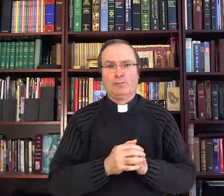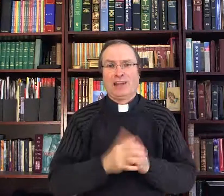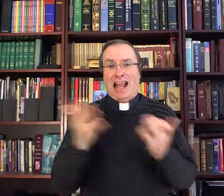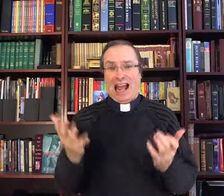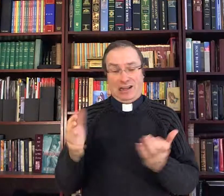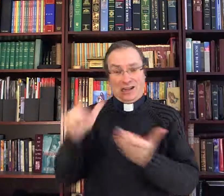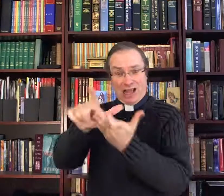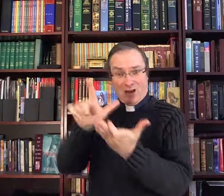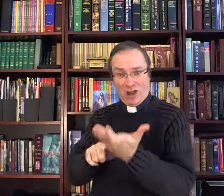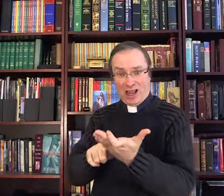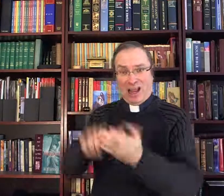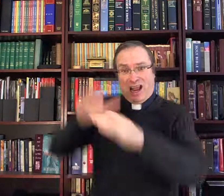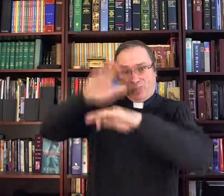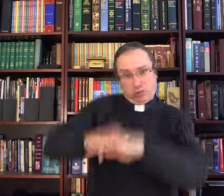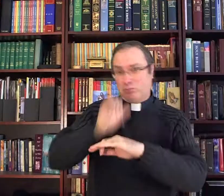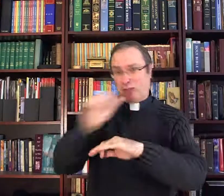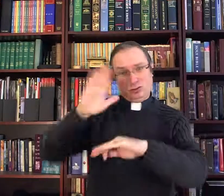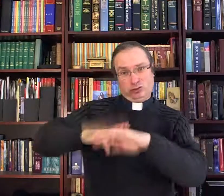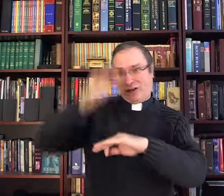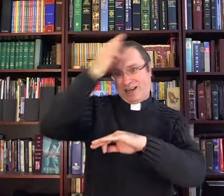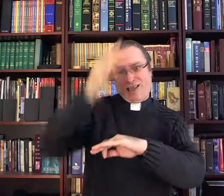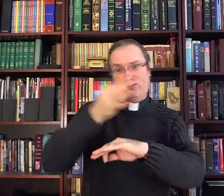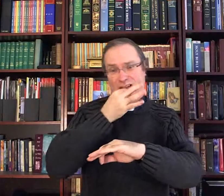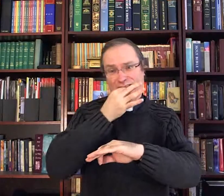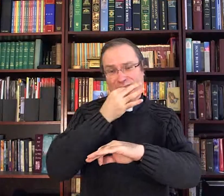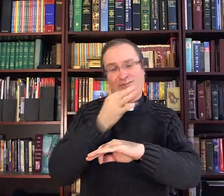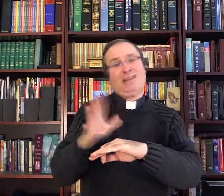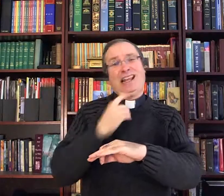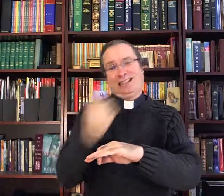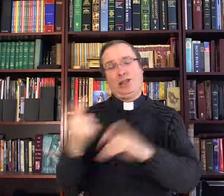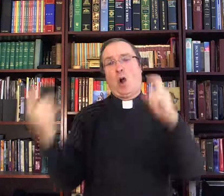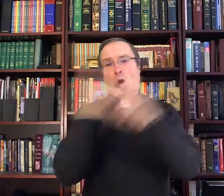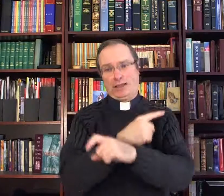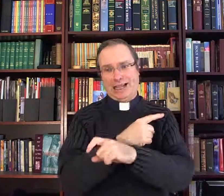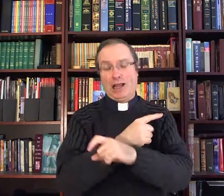Or, la loi ne s'appuie pas sur la foi; elle dit au contraire: